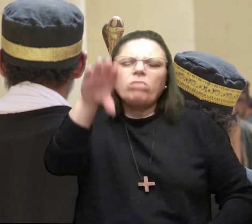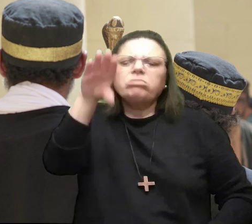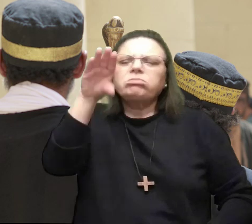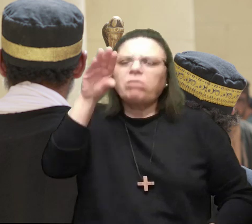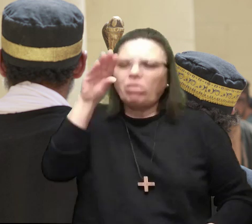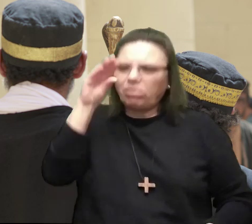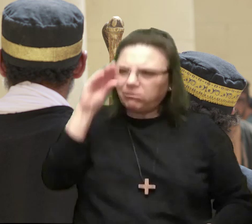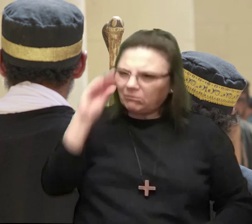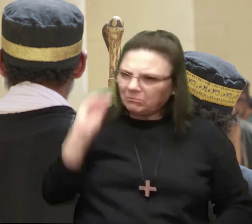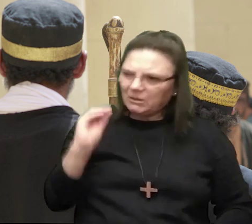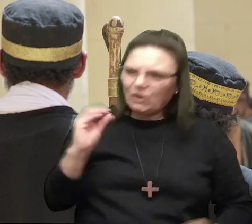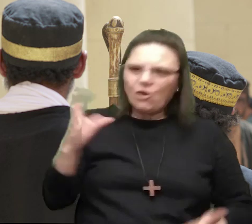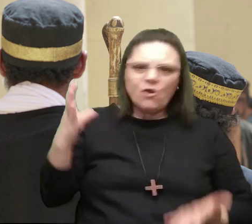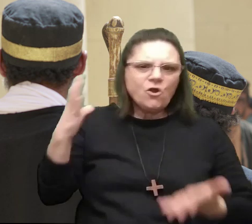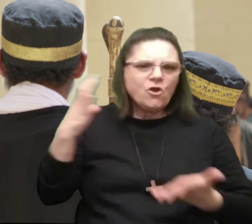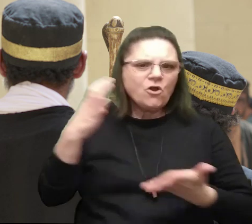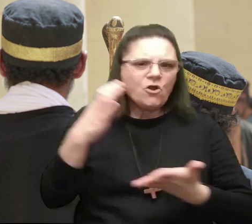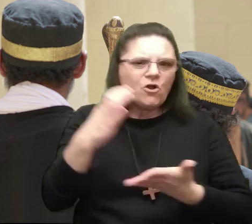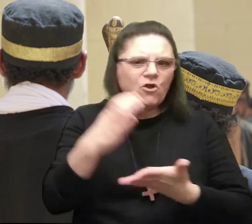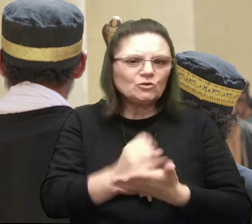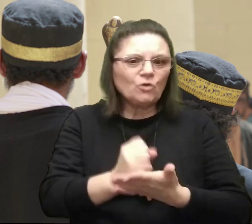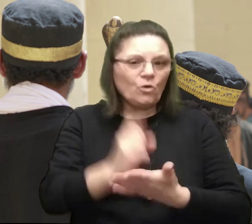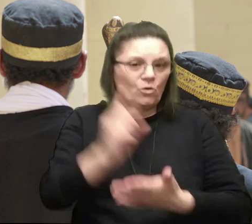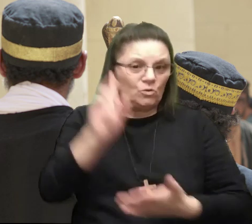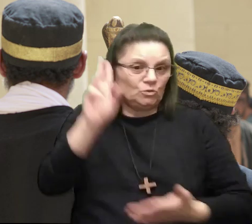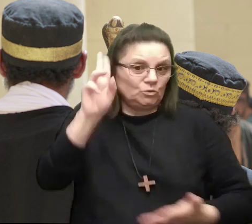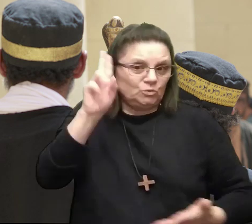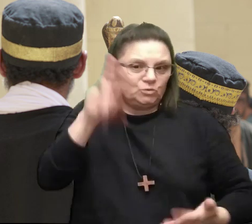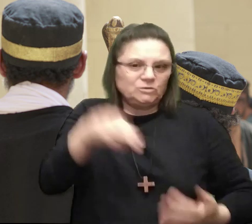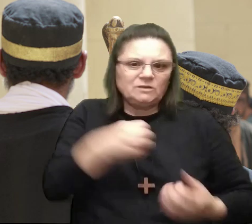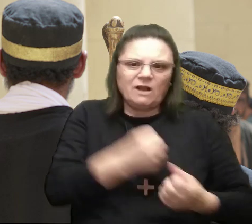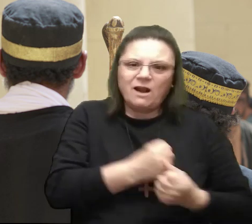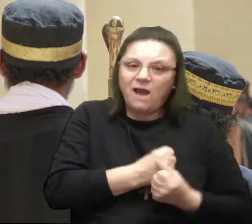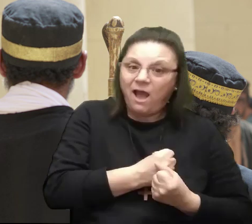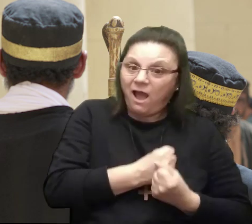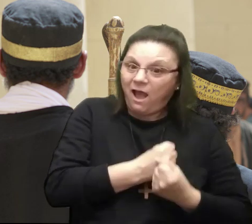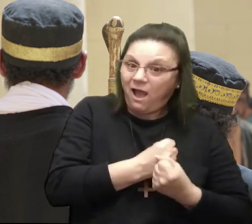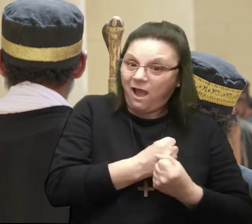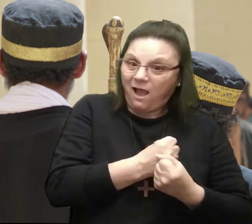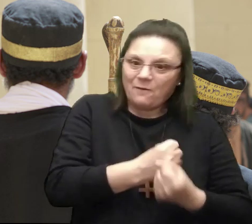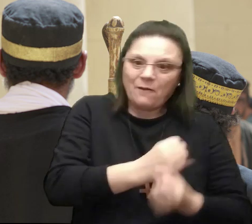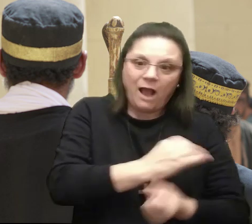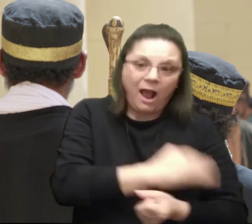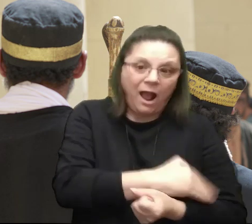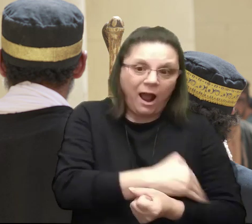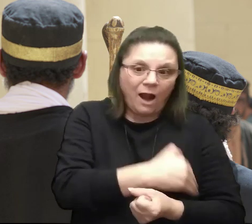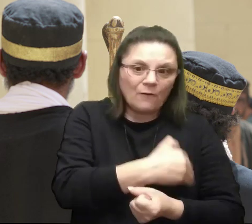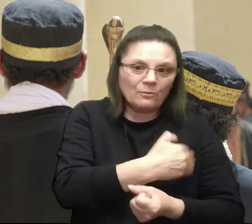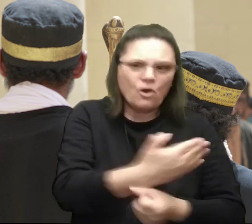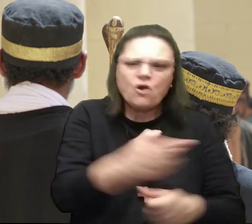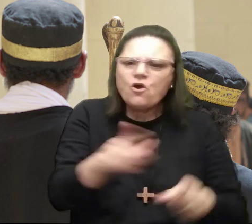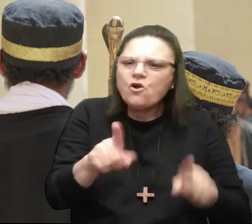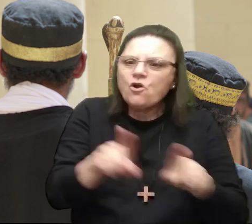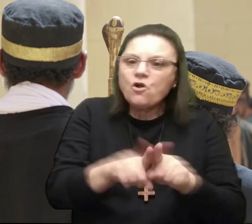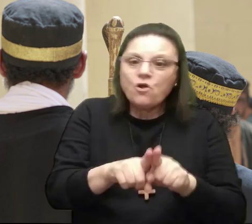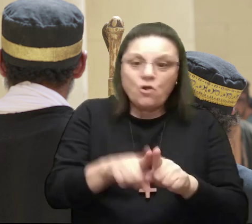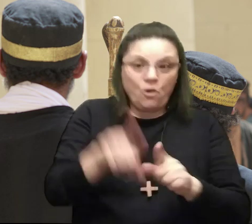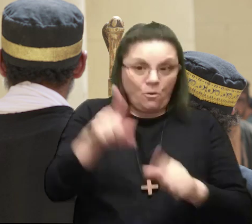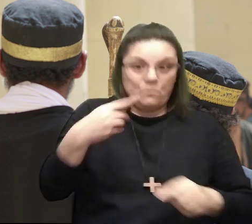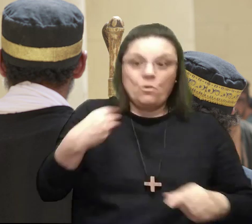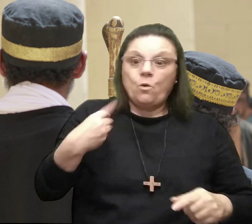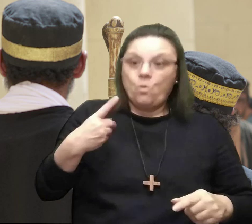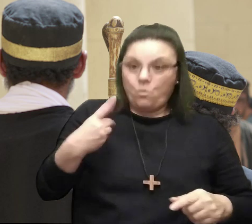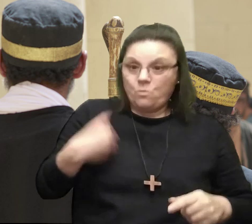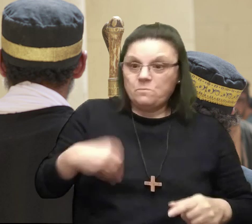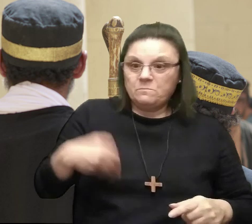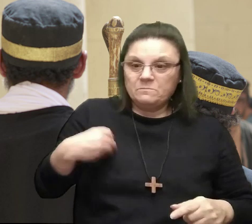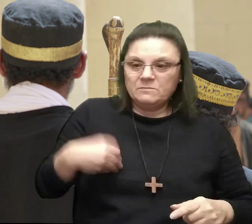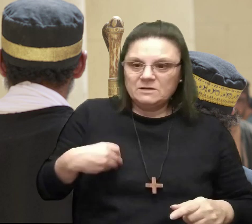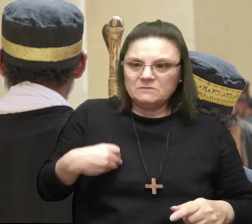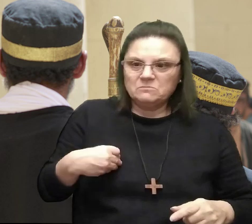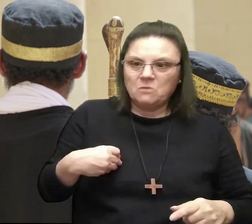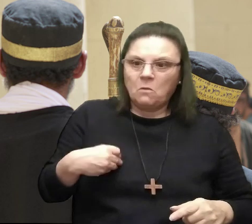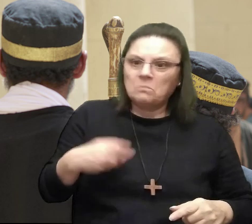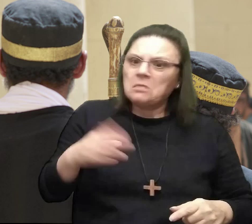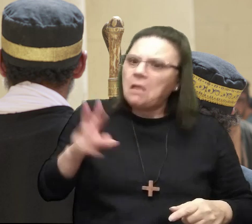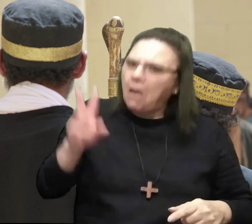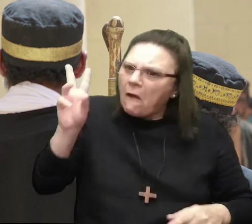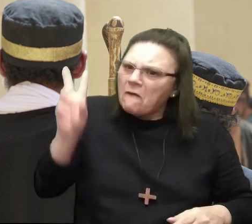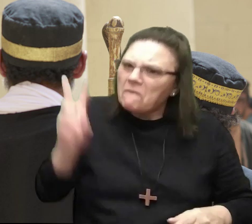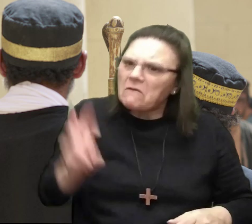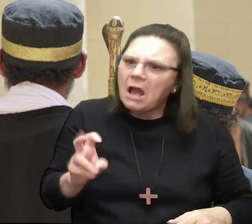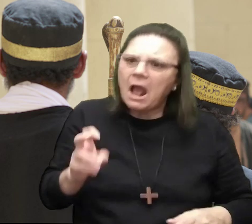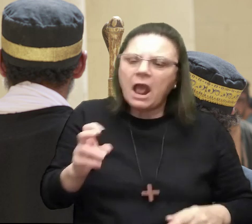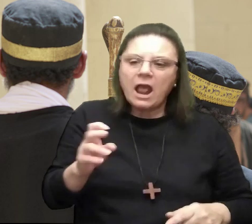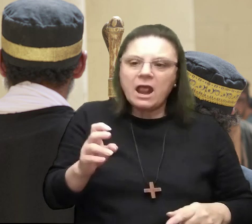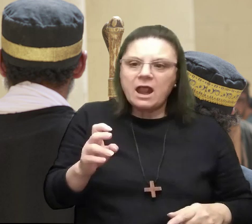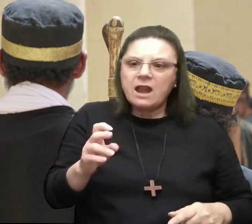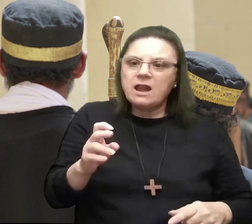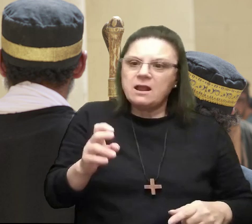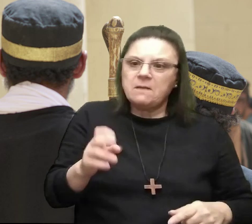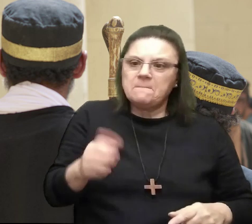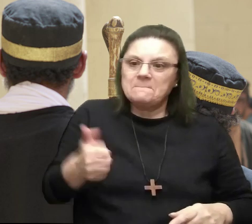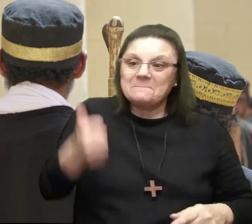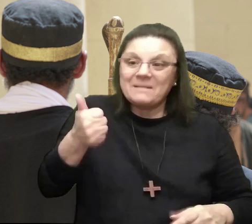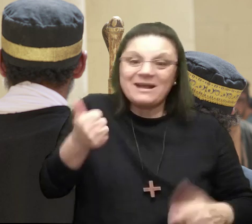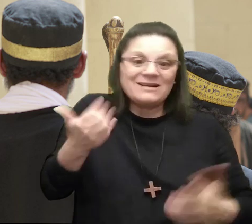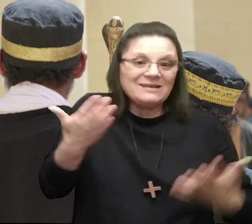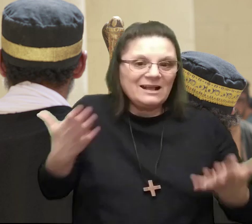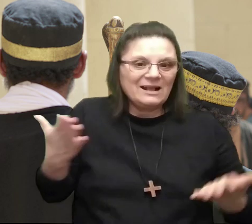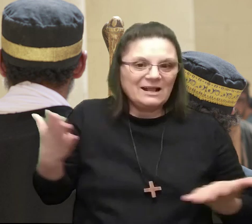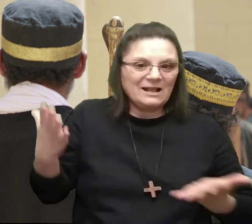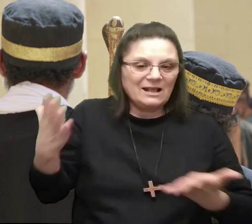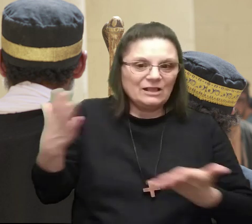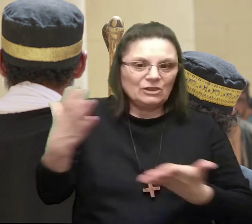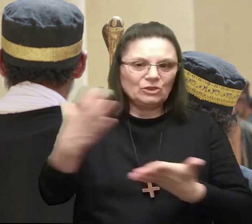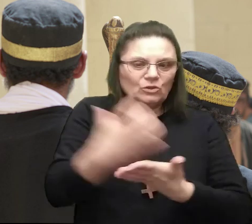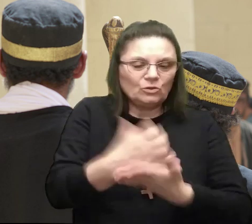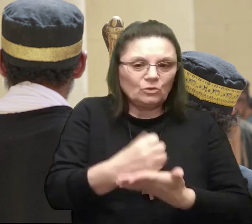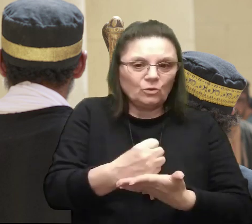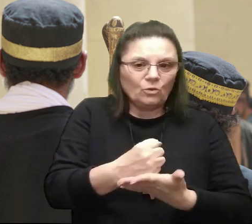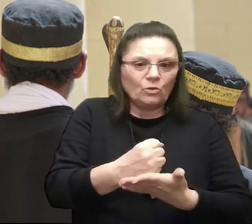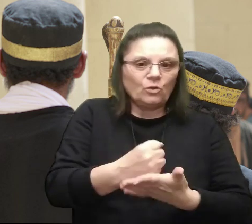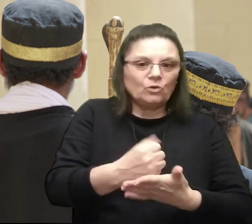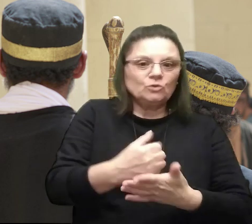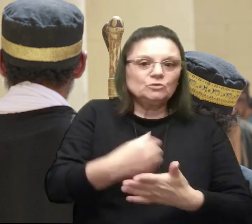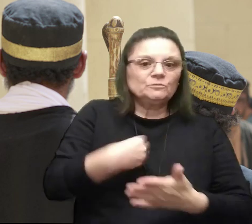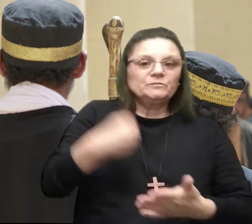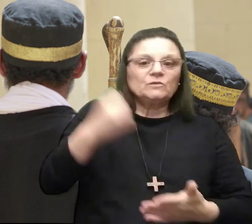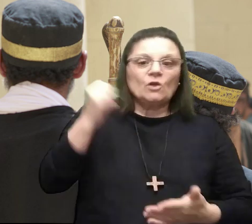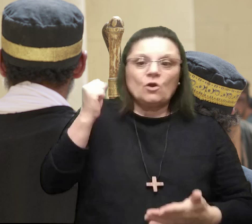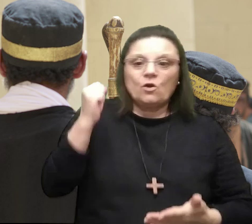el corazón, con todo el entendimiento y con todo el ser, y amar al prójimo como a uno mismo vale